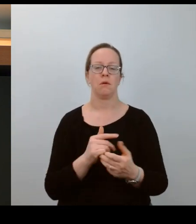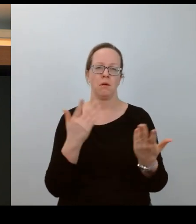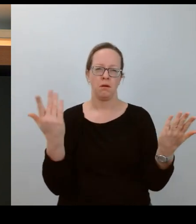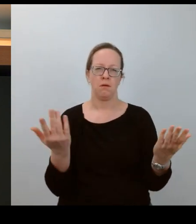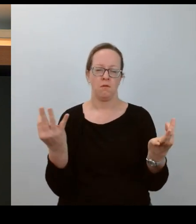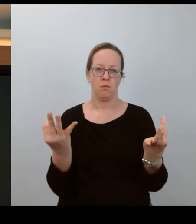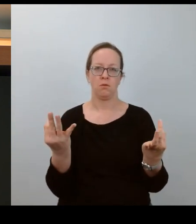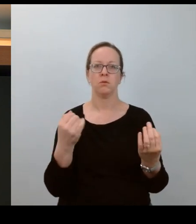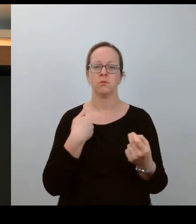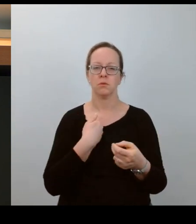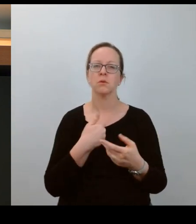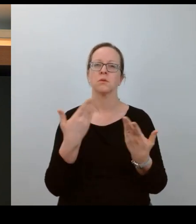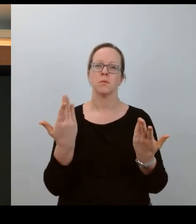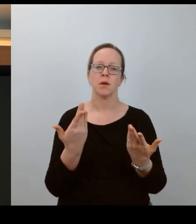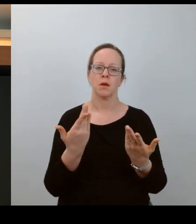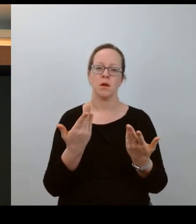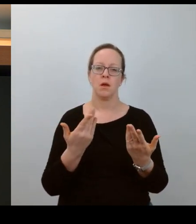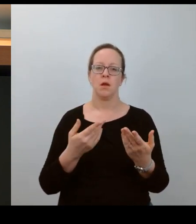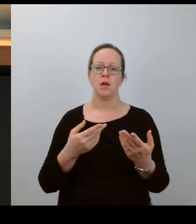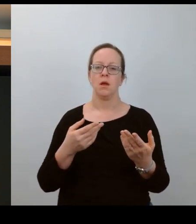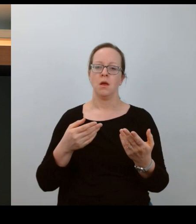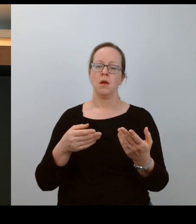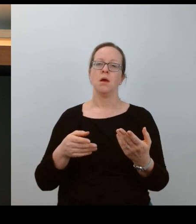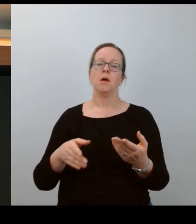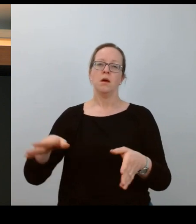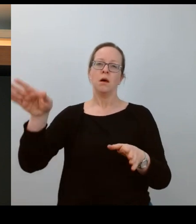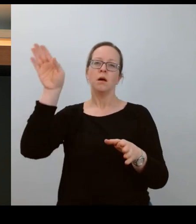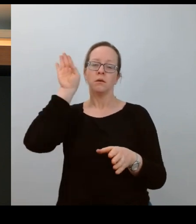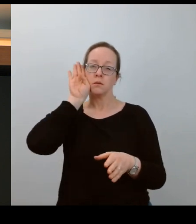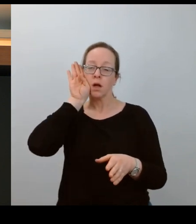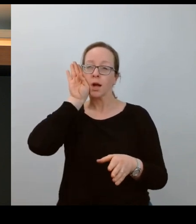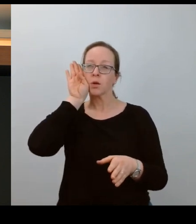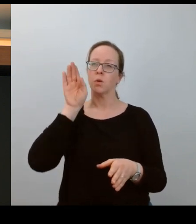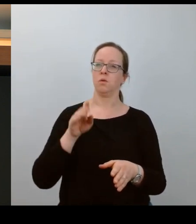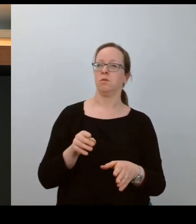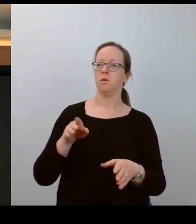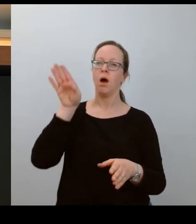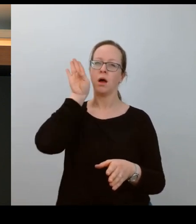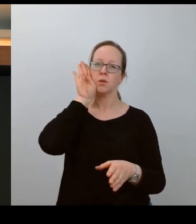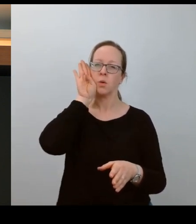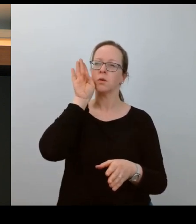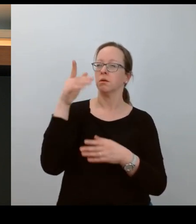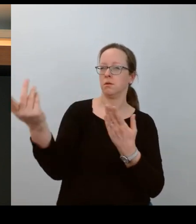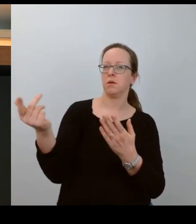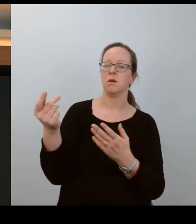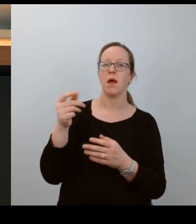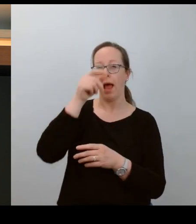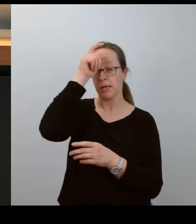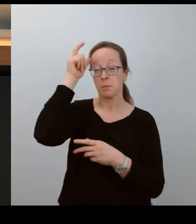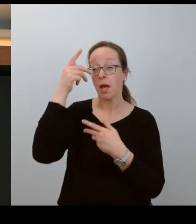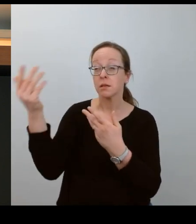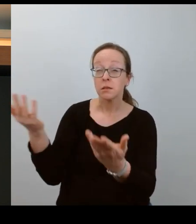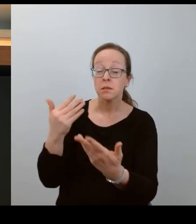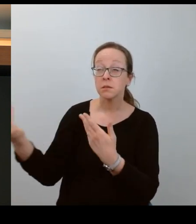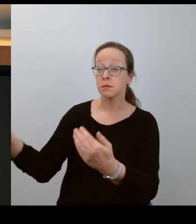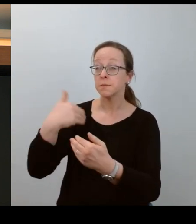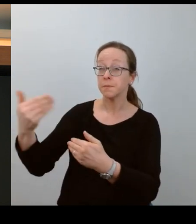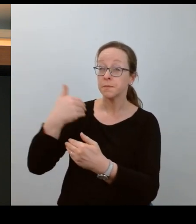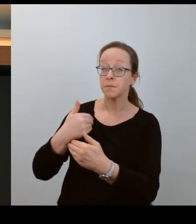ich glaube nicht Ihren Worte wenn Sie sich heute hier hinstellen und sagen, dass das erste, was sie im Jahr 23 zusammen machen wollen. Ich hoffe, dass Sie drei